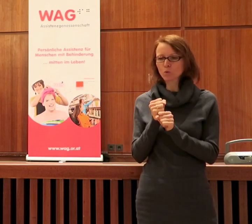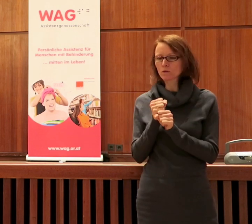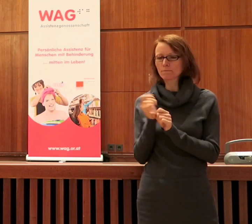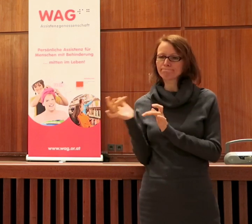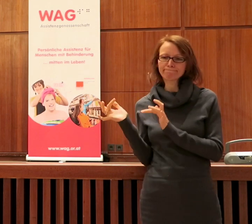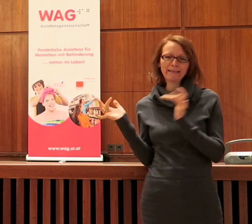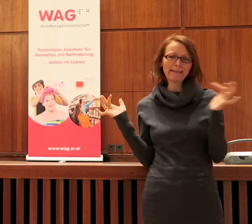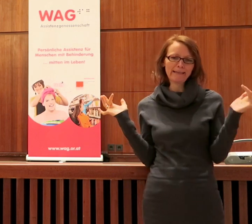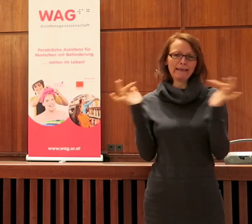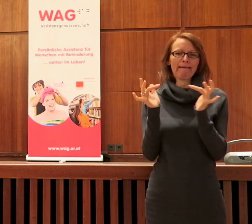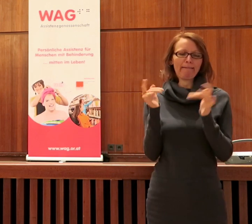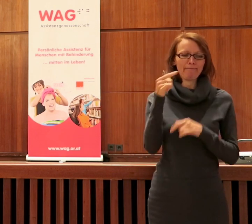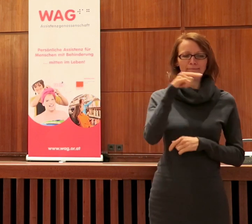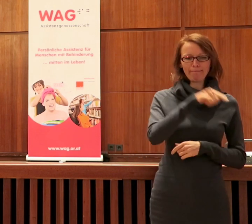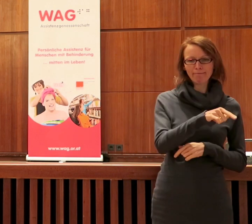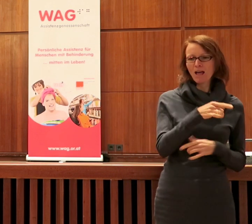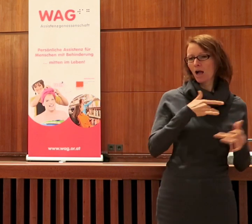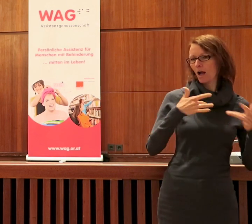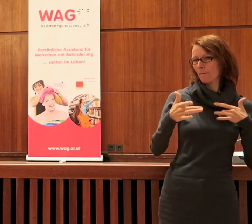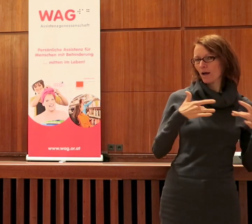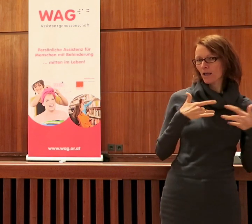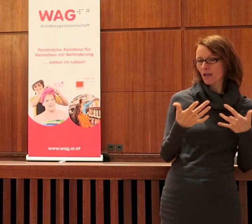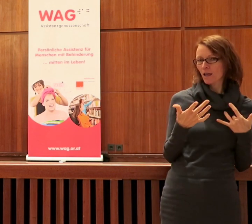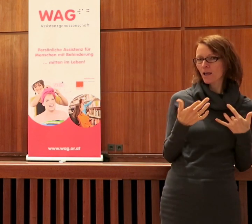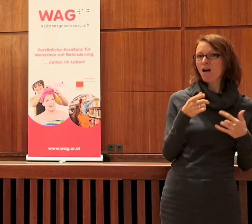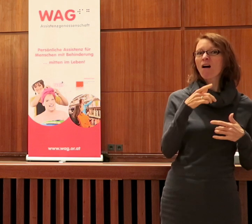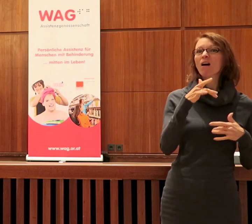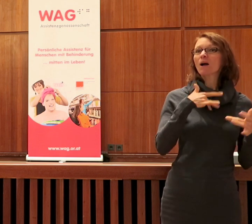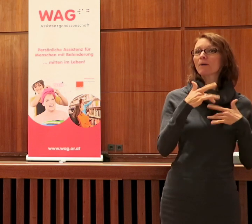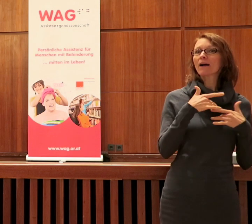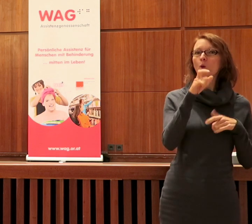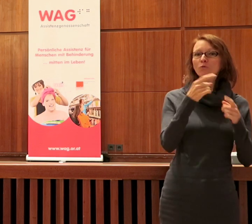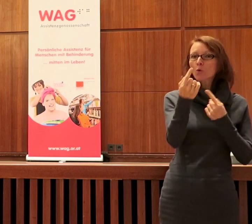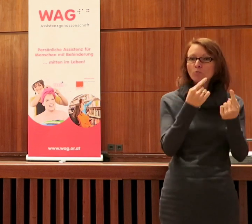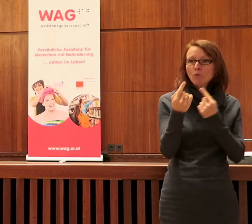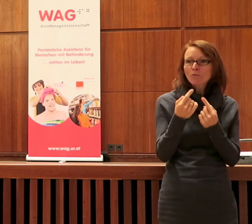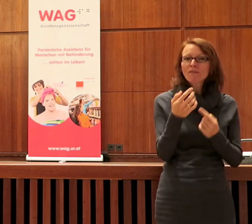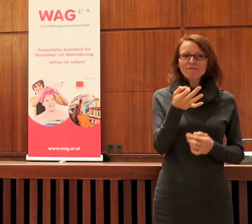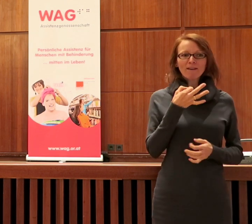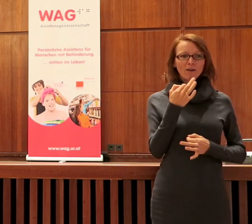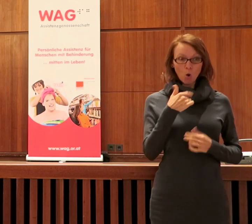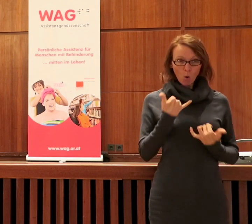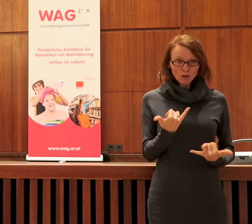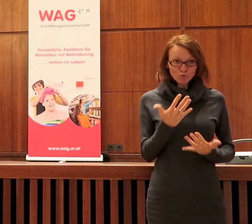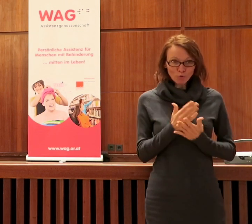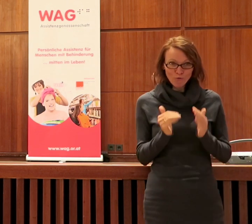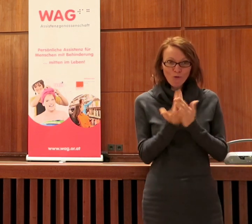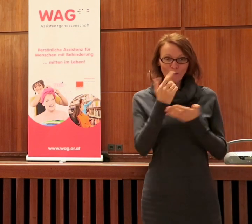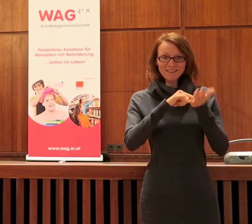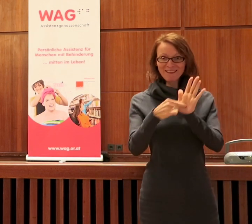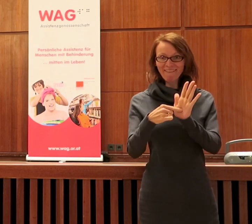Ja, wenn ich Kabarett hab kommen die Leut immer vorher zu mir: "Heute machst du aber schon was Neues?!" Bei den Computerschulungen: